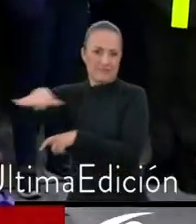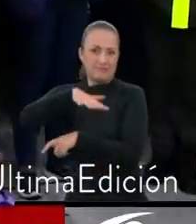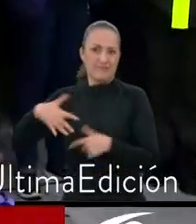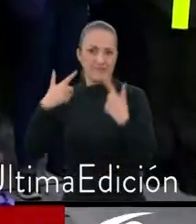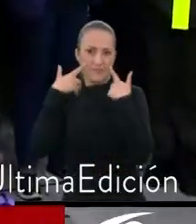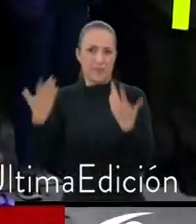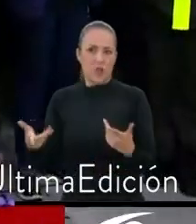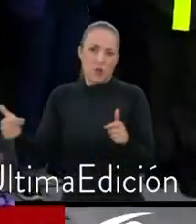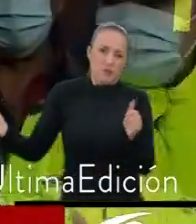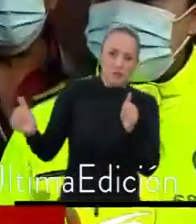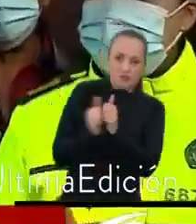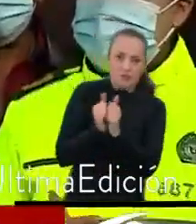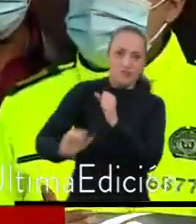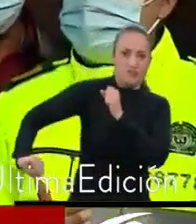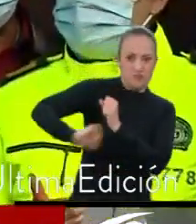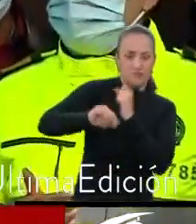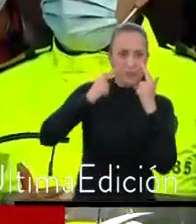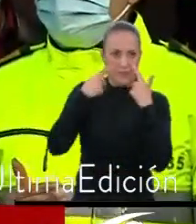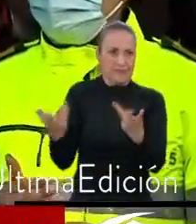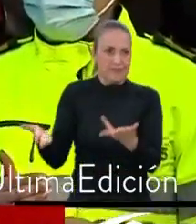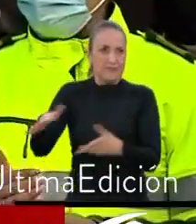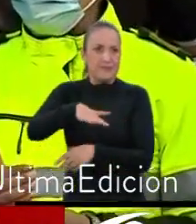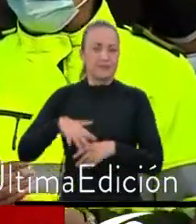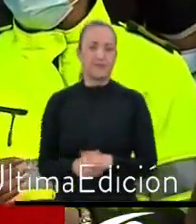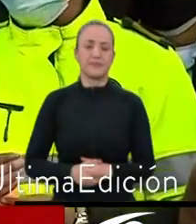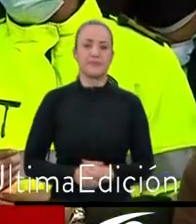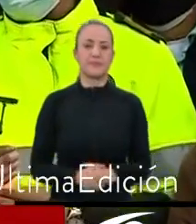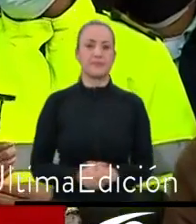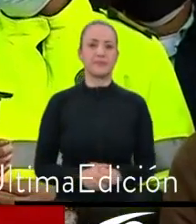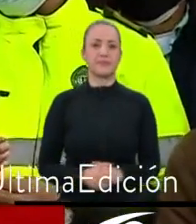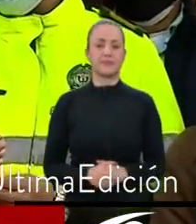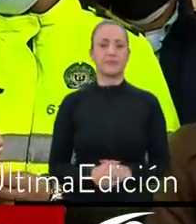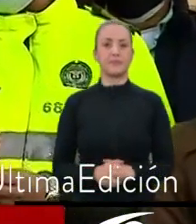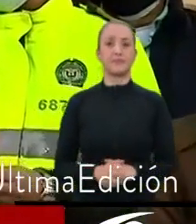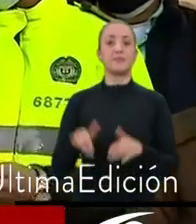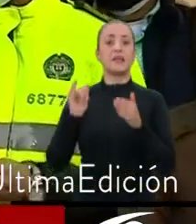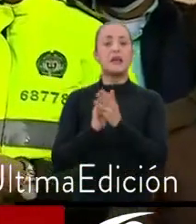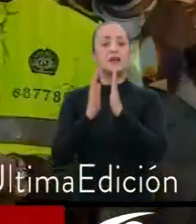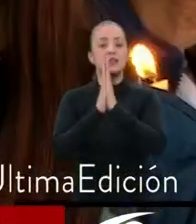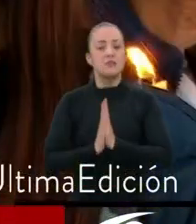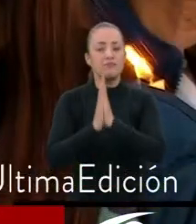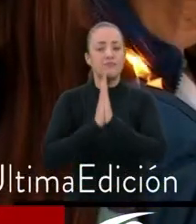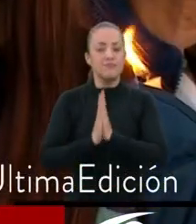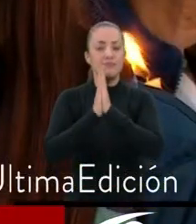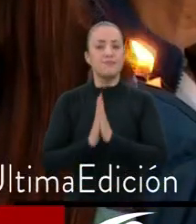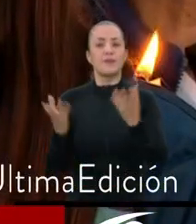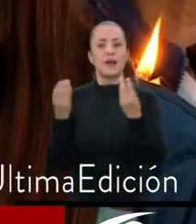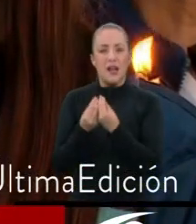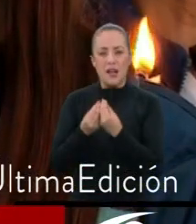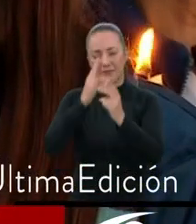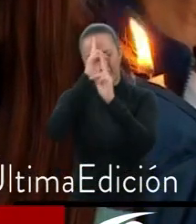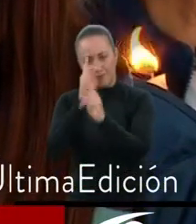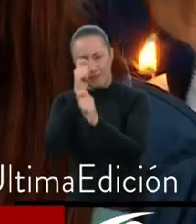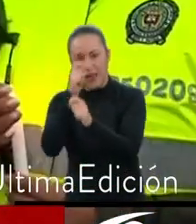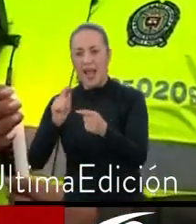))) ¿Qué recuerdas de él? )) muy alegre, sí, señor.